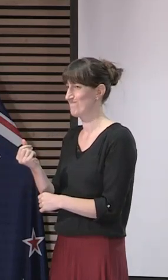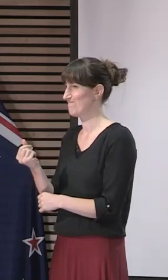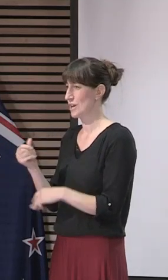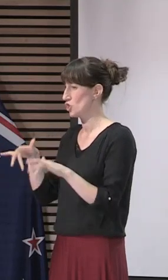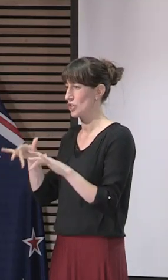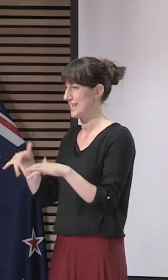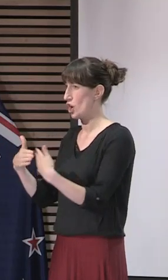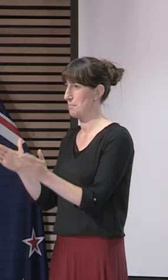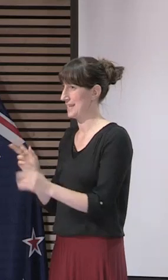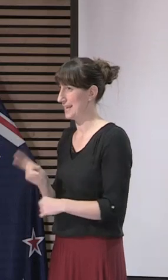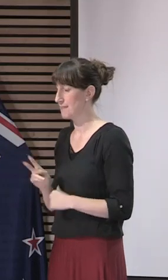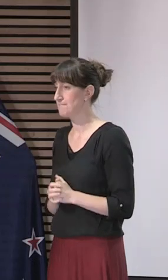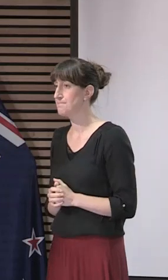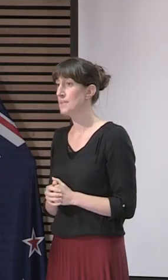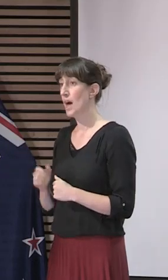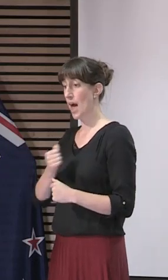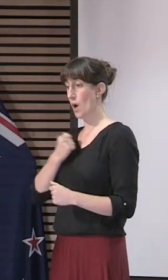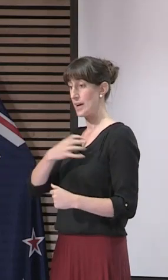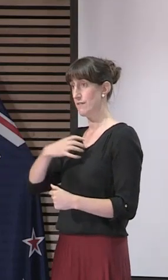Aotearoa. Ka mutu, kei te hiahia au ki te korero mo nga pakihi